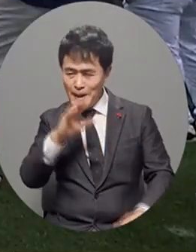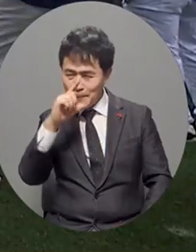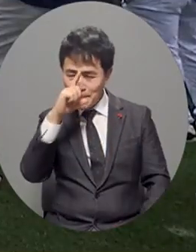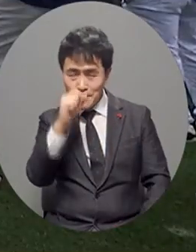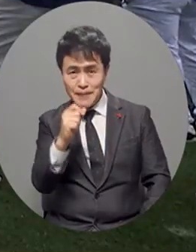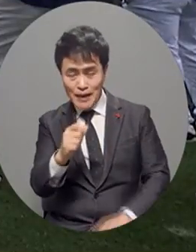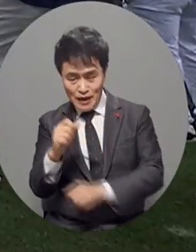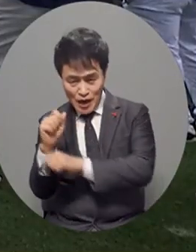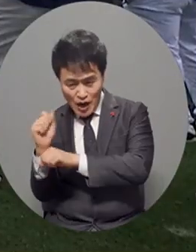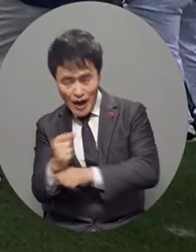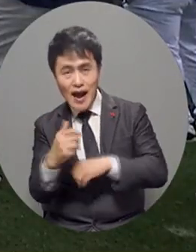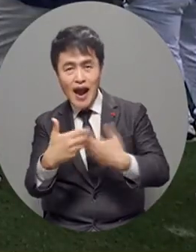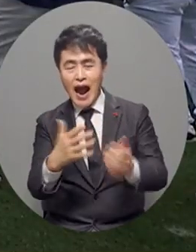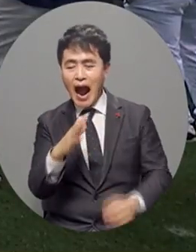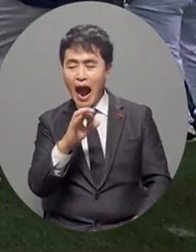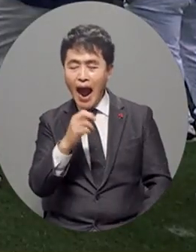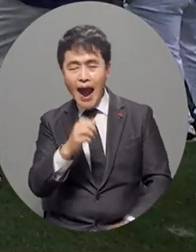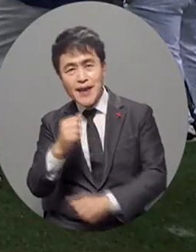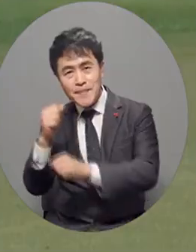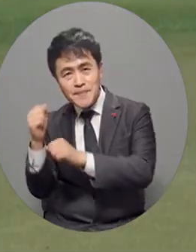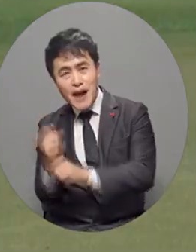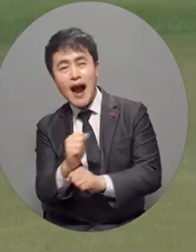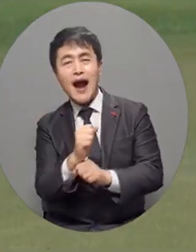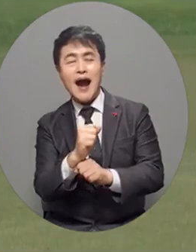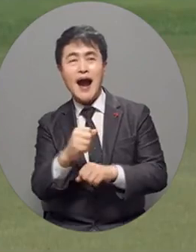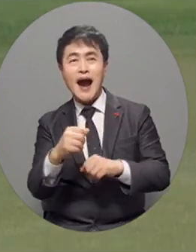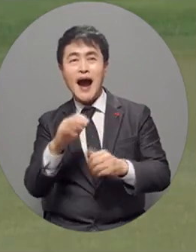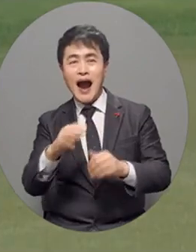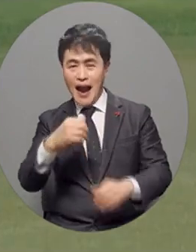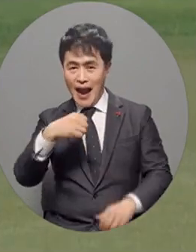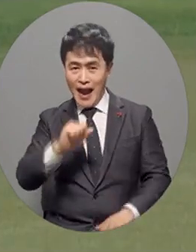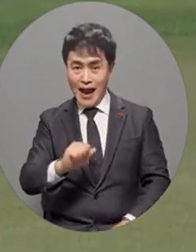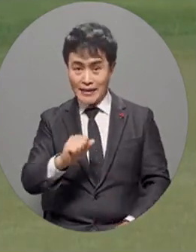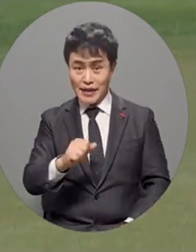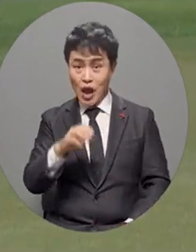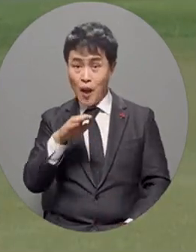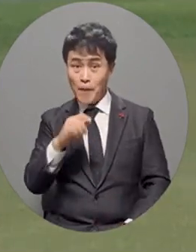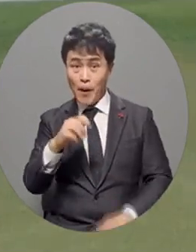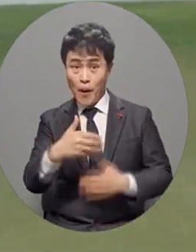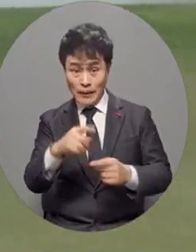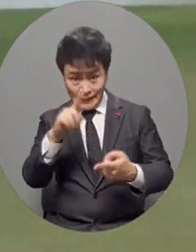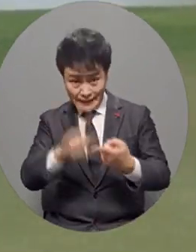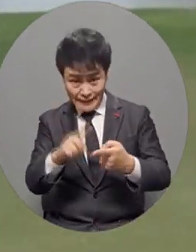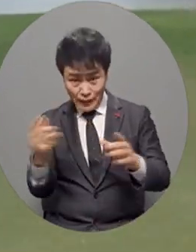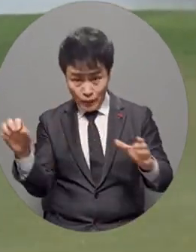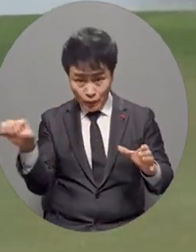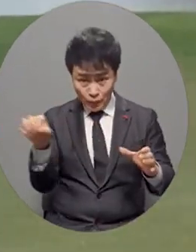1라운드를 앞두고 가진 연습 라운드에서 절묘한 어프로치 샷과 아이언 샷을 뽐냅니다. 그러고는 아들 찰리의 버디 퍼팅.